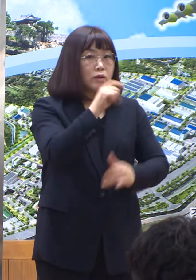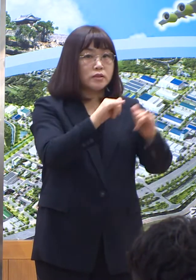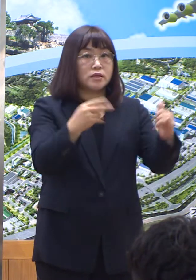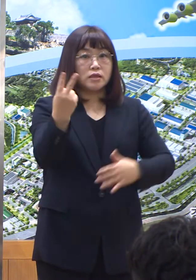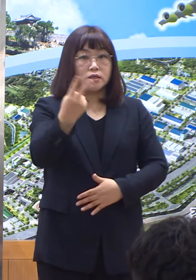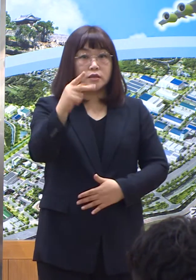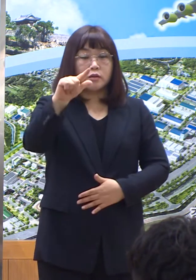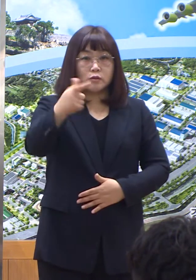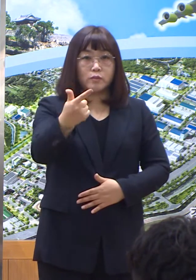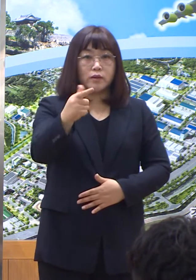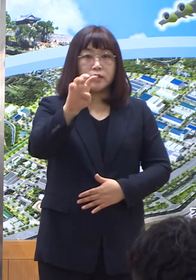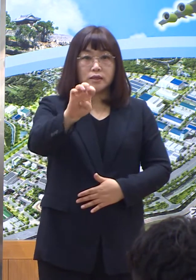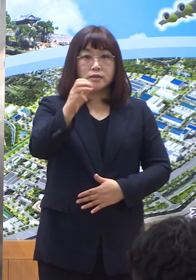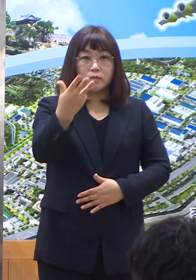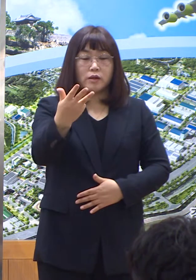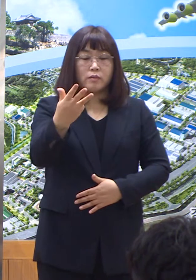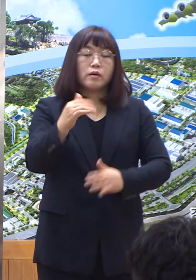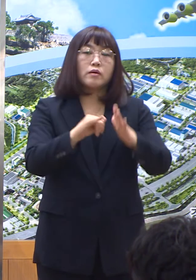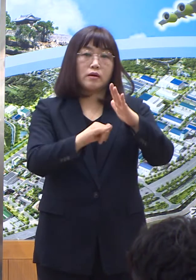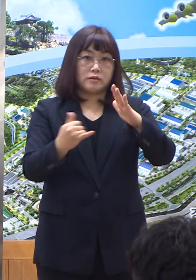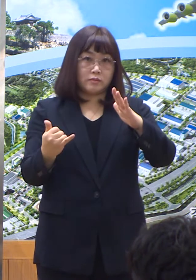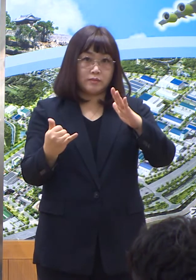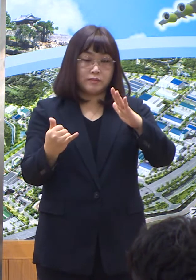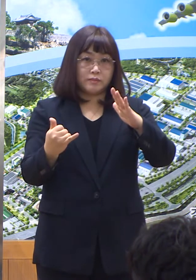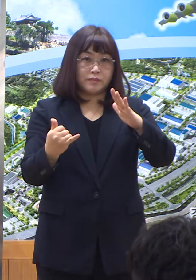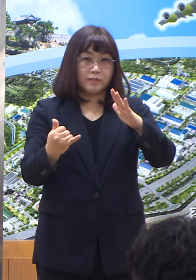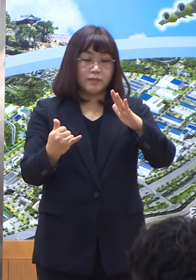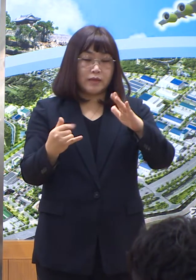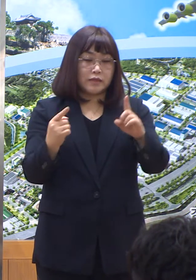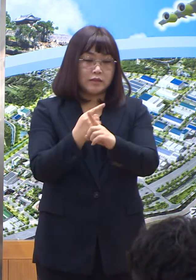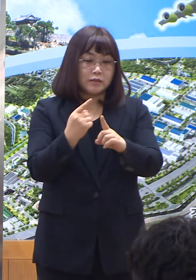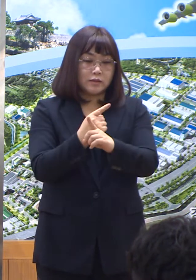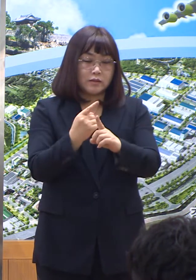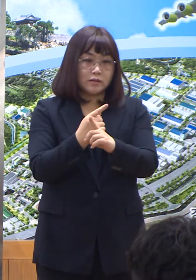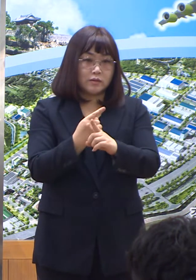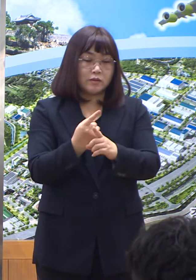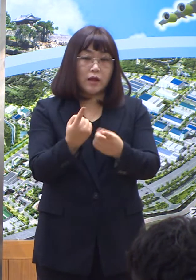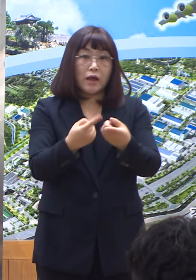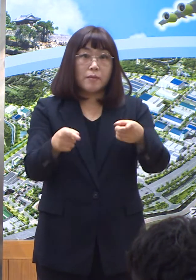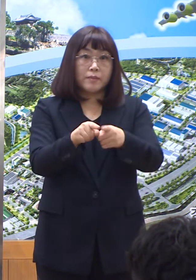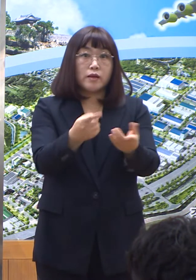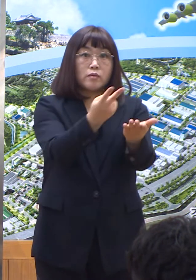2648번*의 가족으로 치료시설 동반입소 후 격리 중